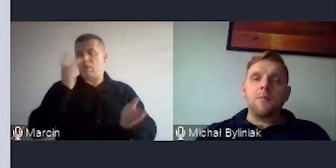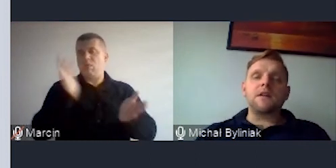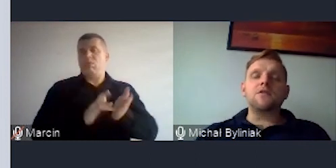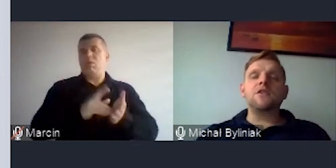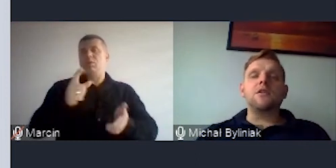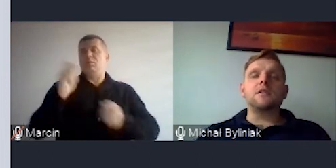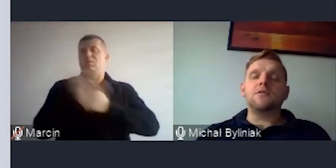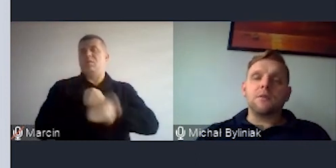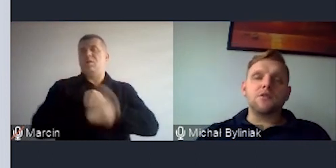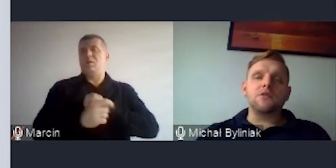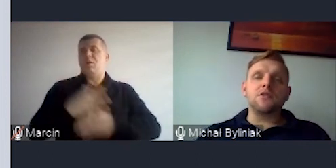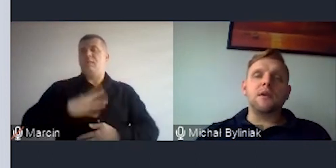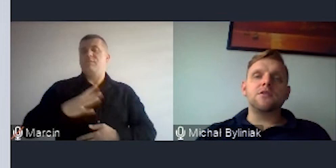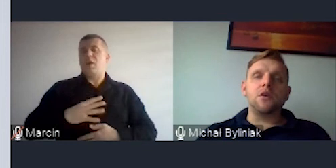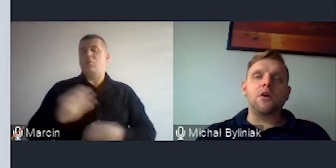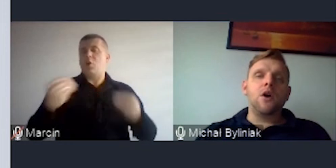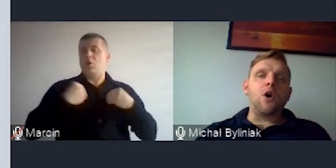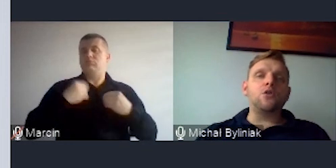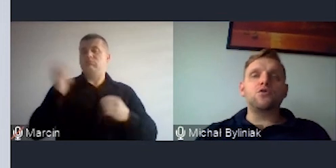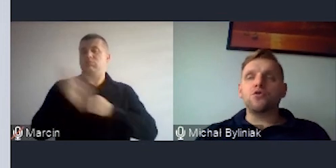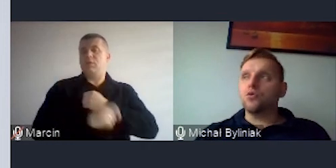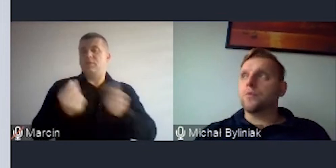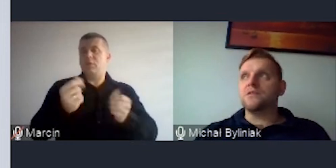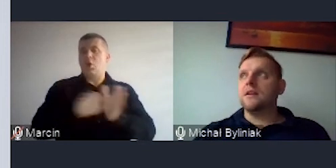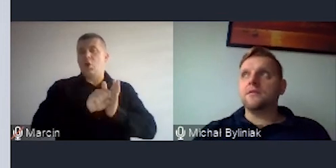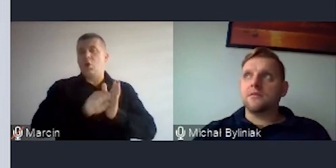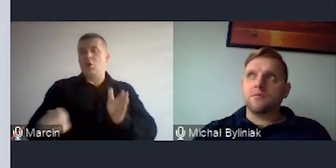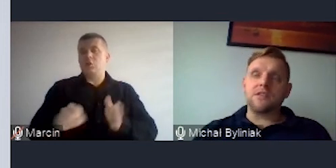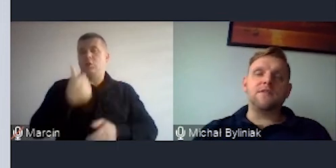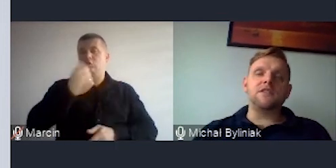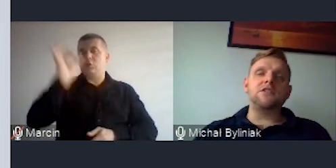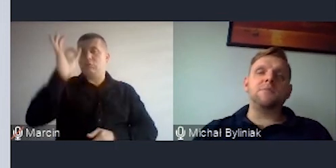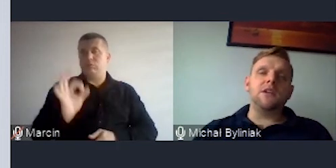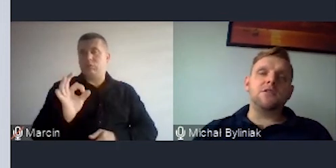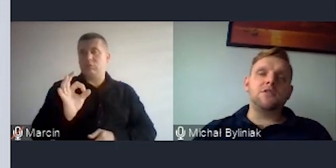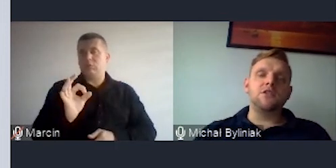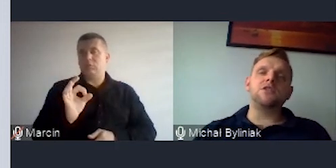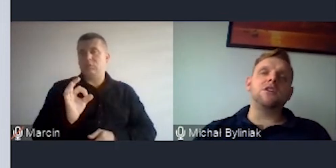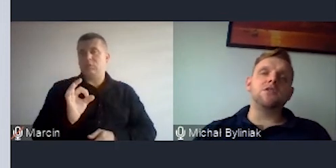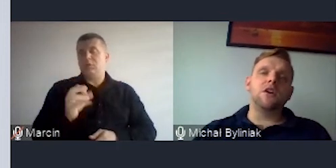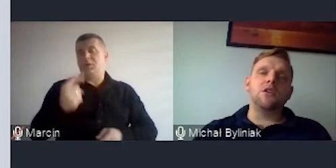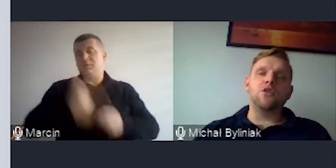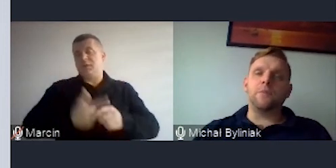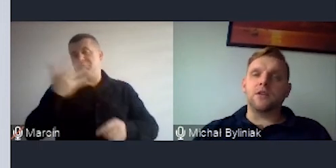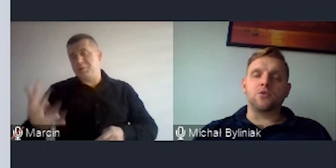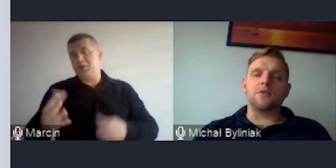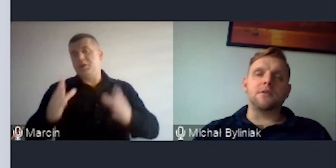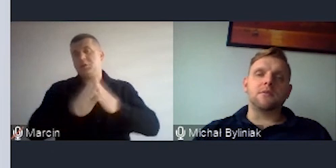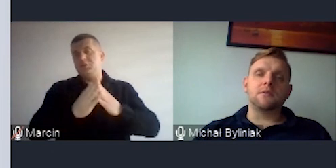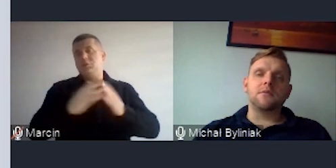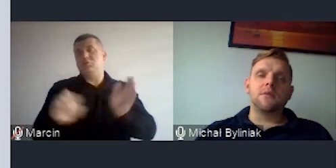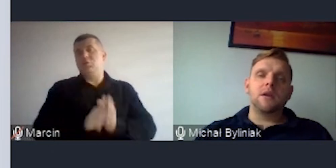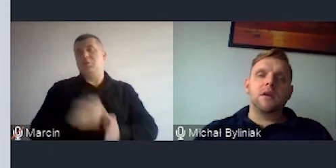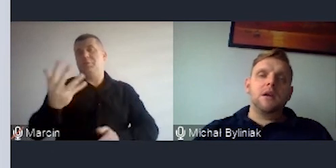o wartości korekt, które można otrzymać to od 100% przez 25%, 10%, do 5%.